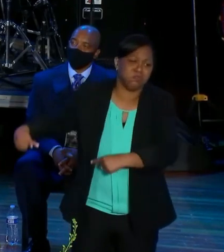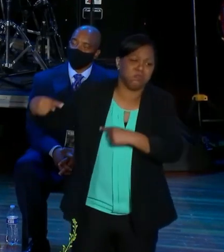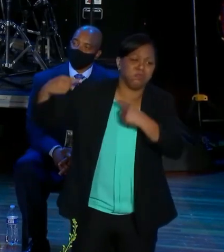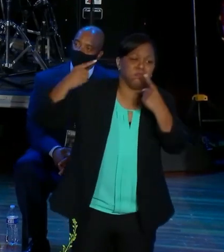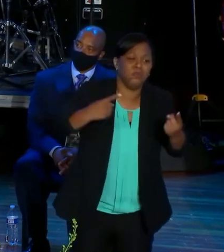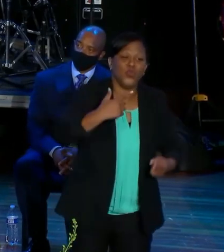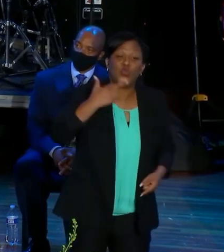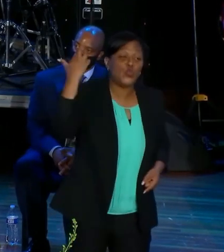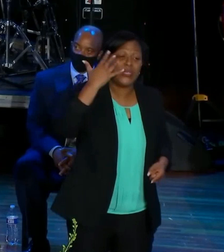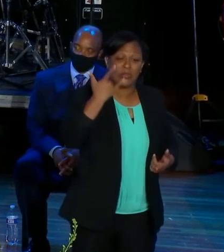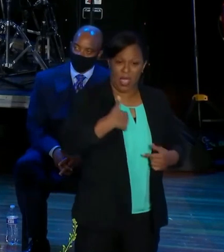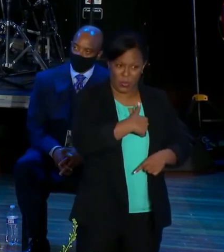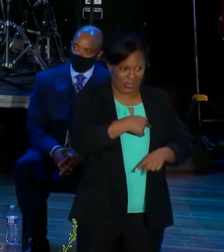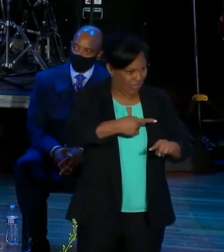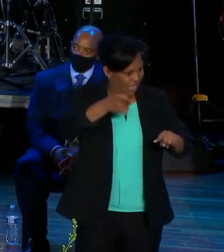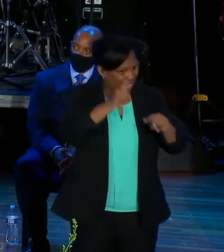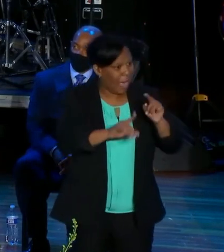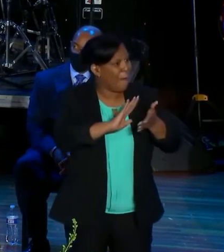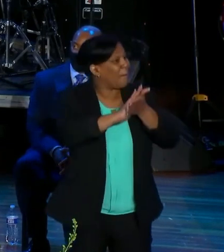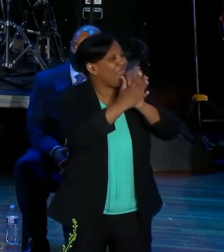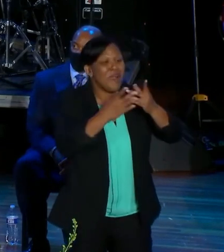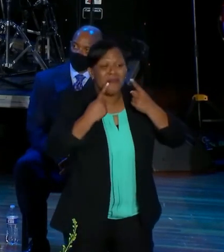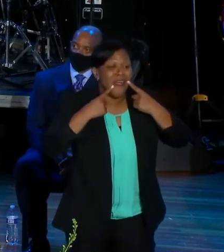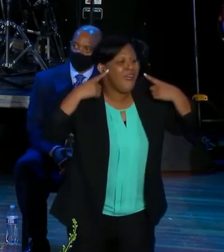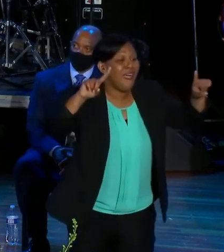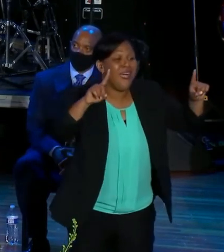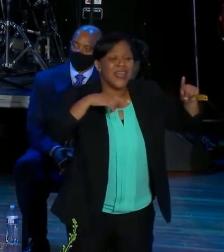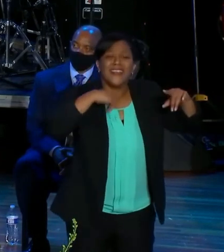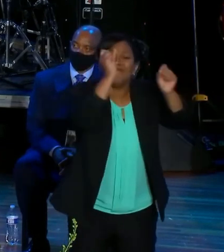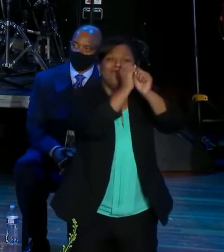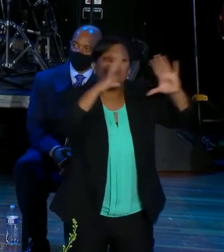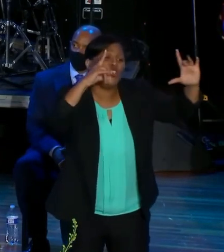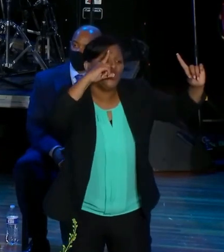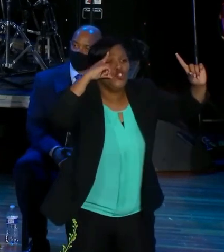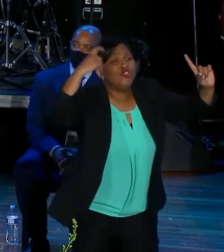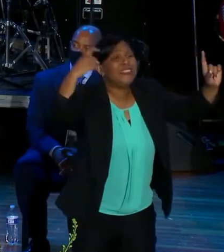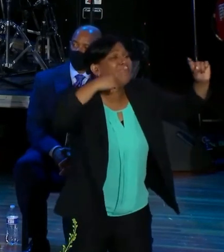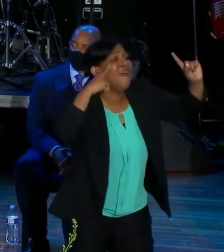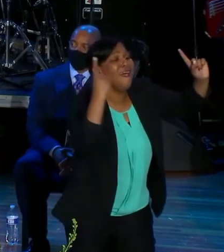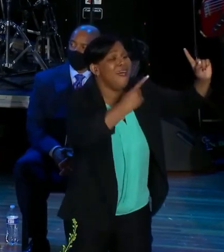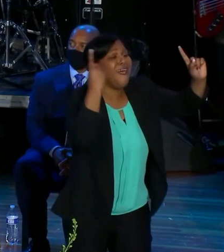och drömde att bli är att ni höll ert knä på vår nacke.